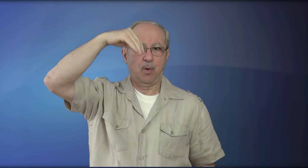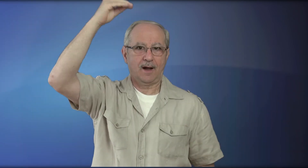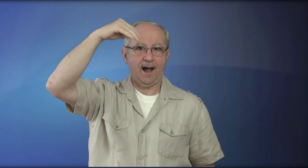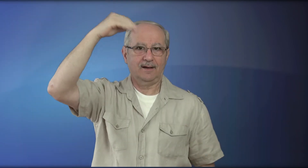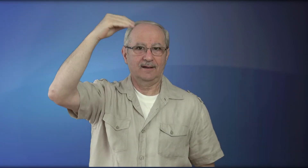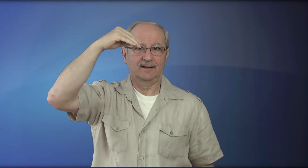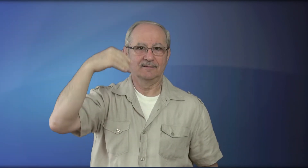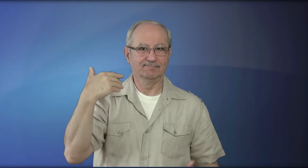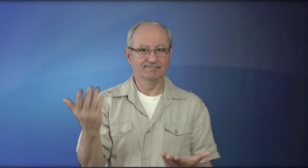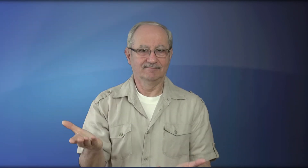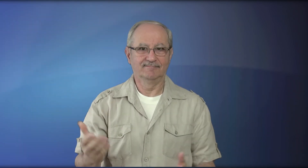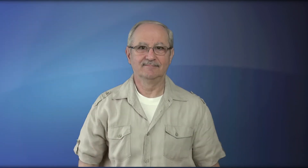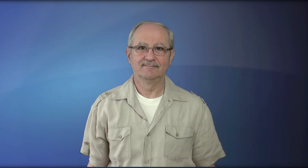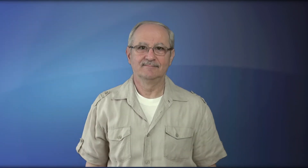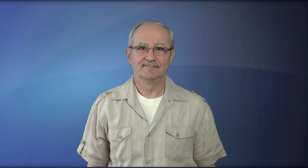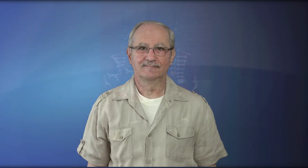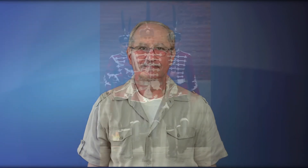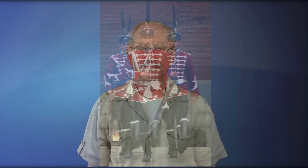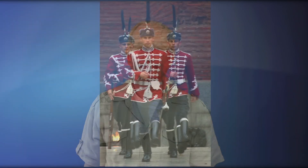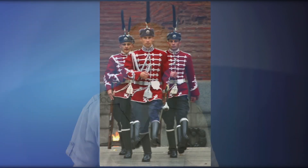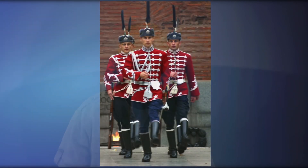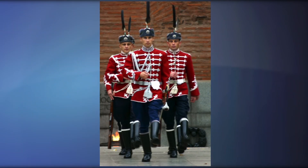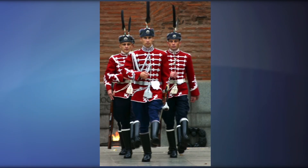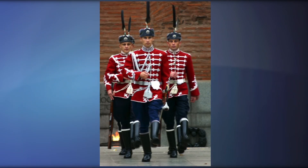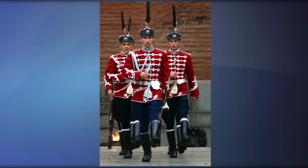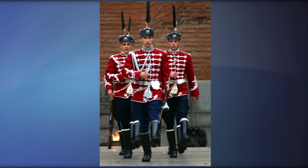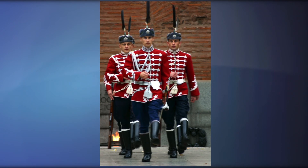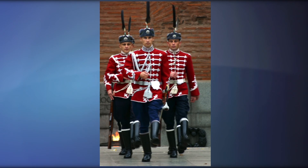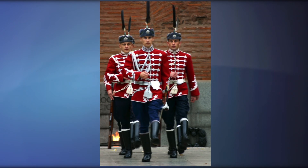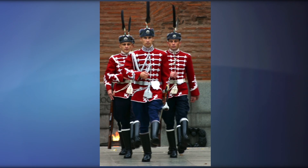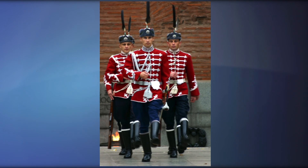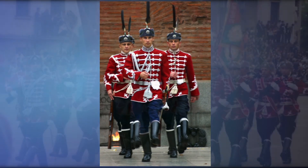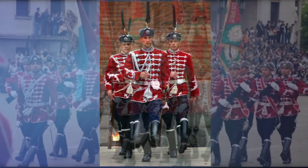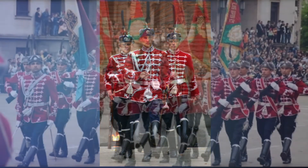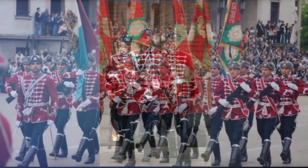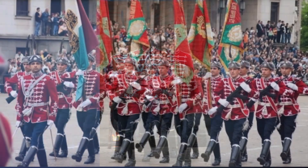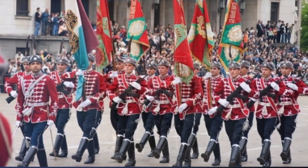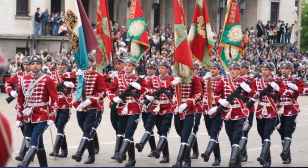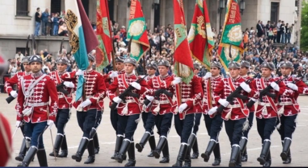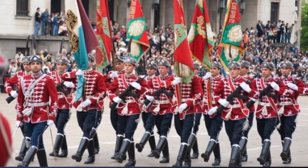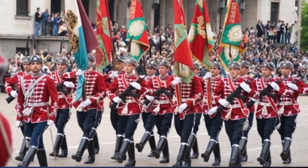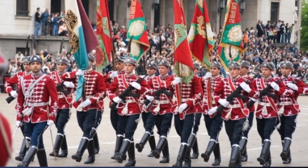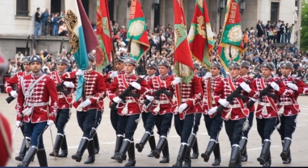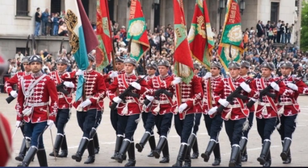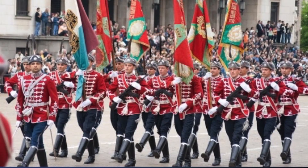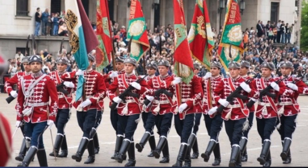Guards Uniform angesichts der Bedeutung von Gesten Zeichen für Bulgarien.